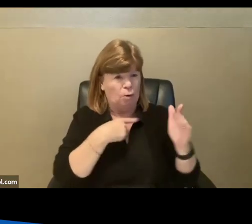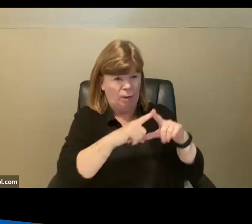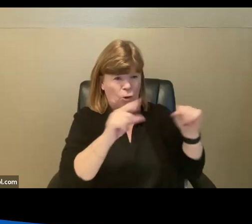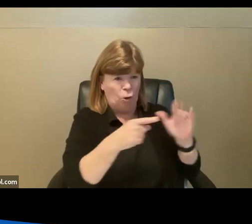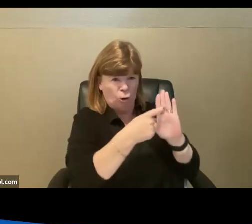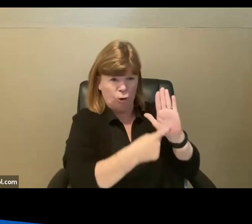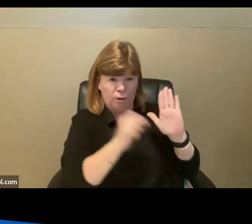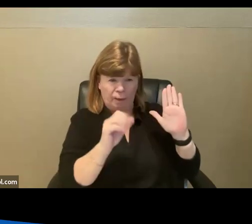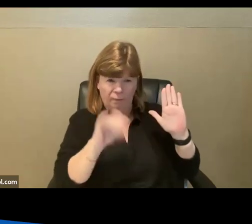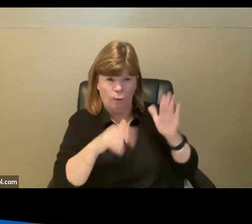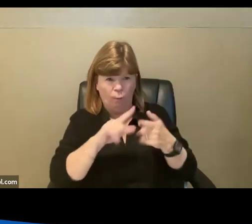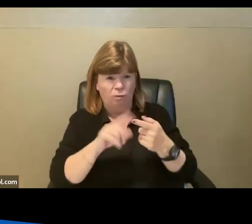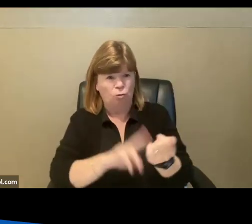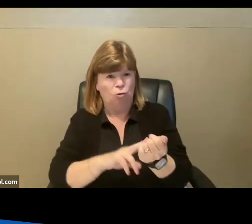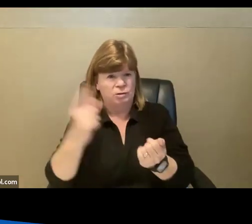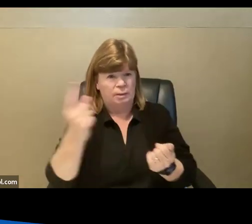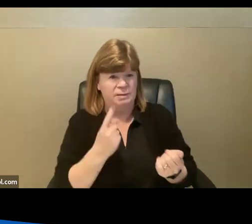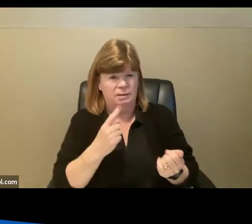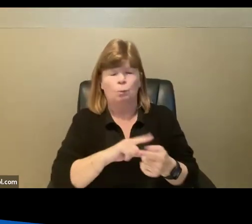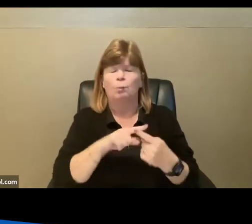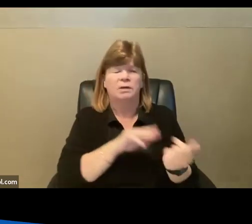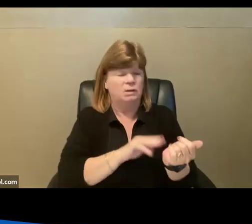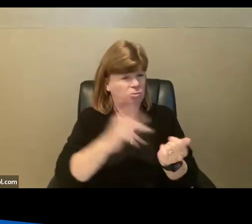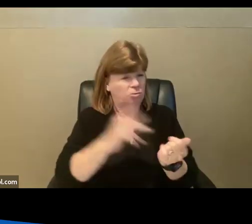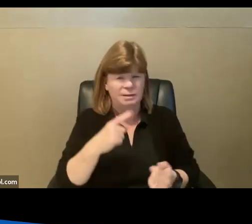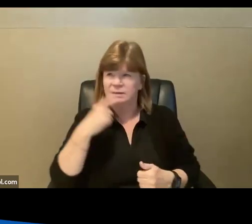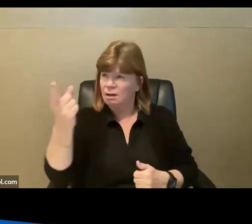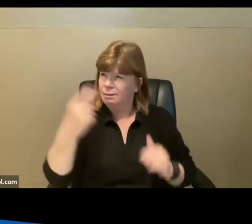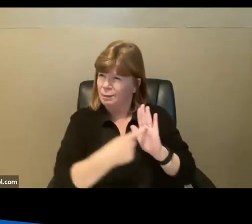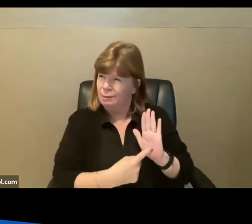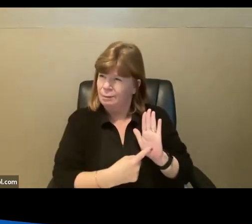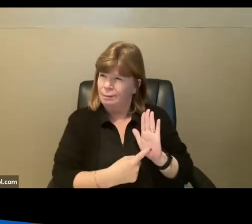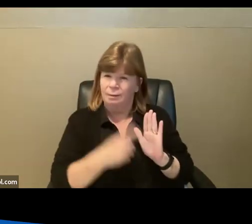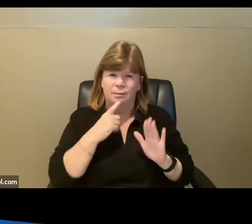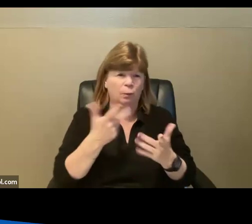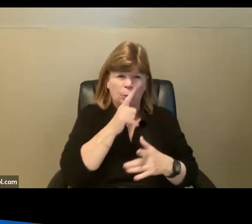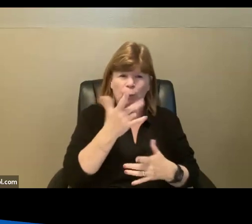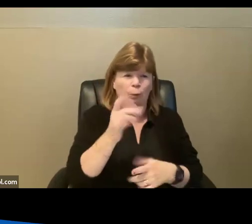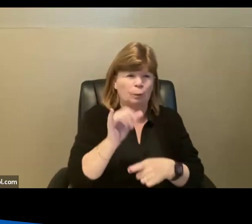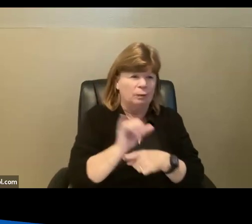Cuando entre la enfermera, díganle. Cuando entre el médico, díganle. Si hay un residente o interno, cada vez que alguien entre en